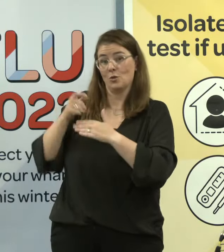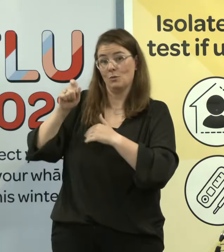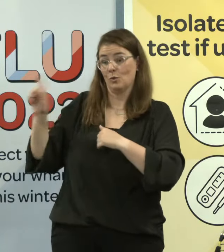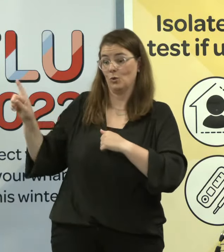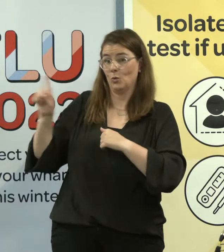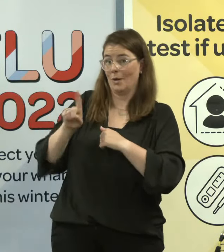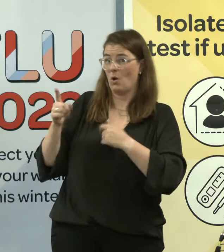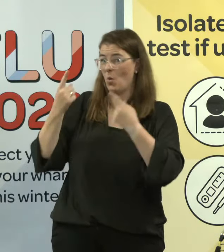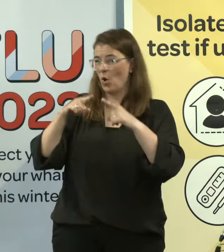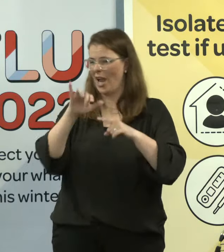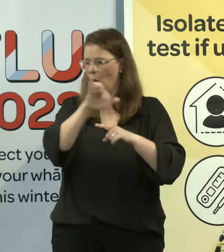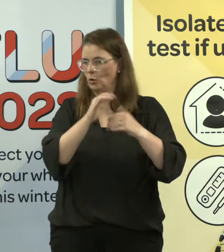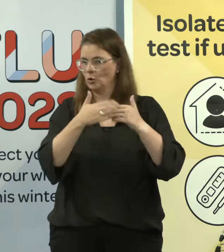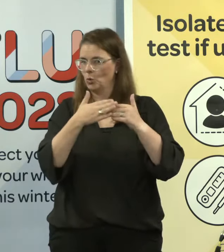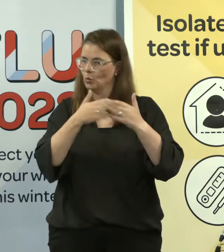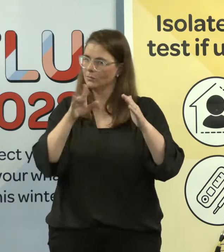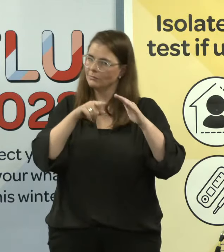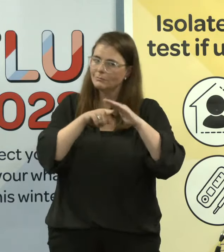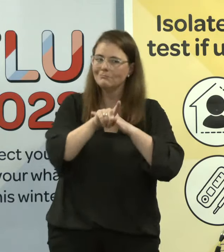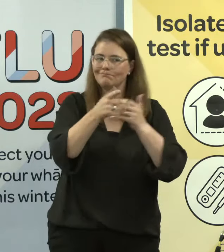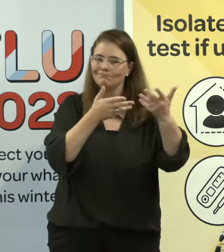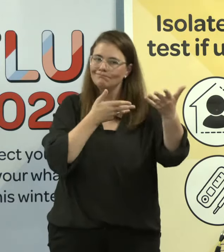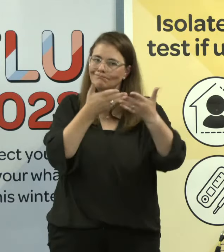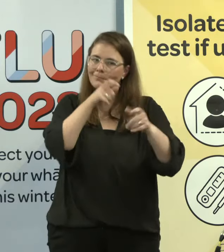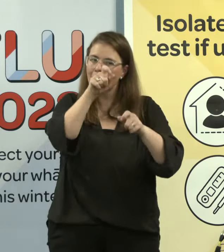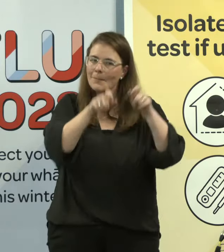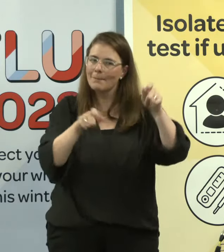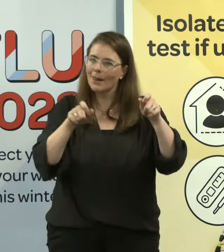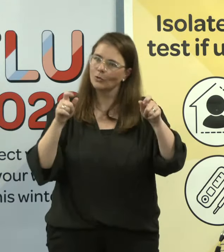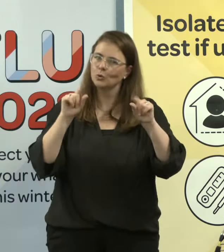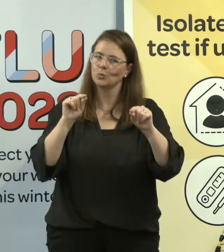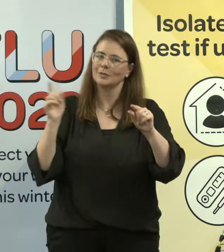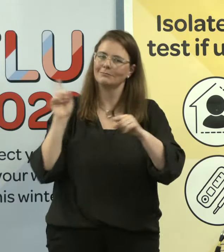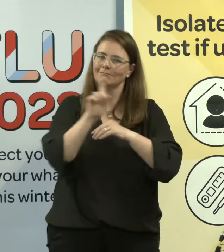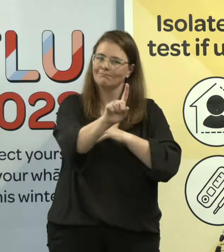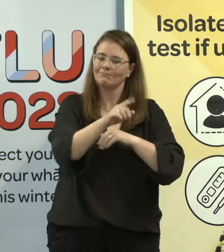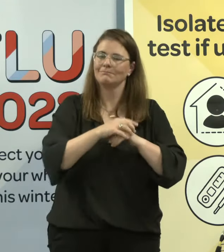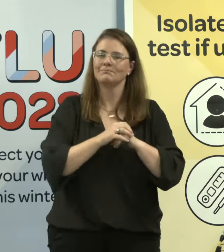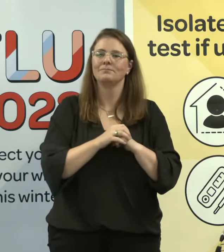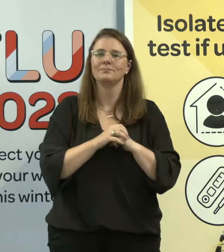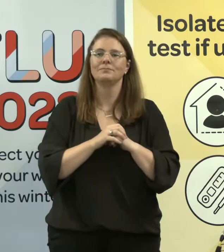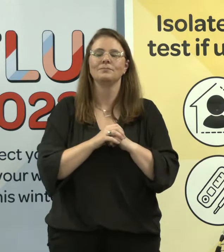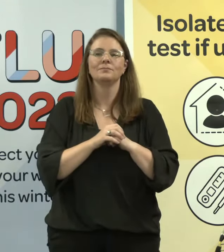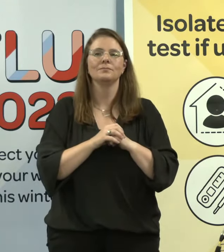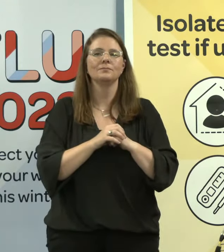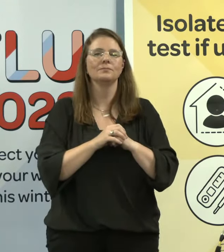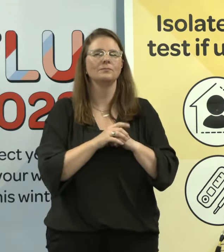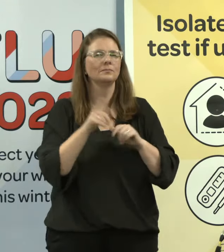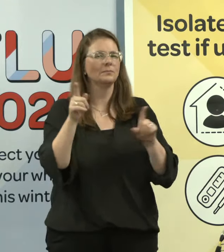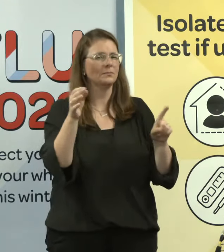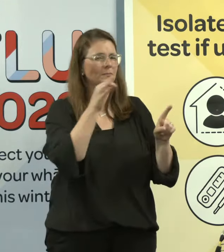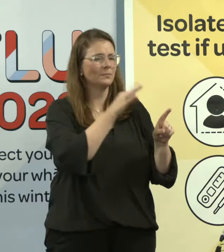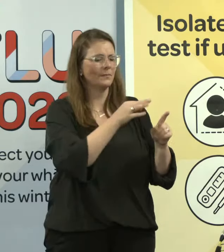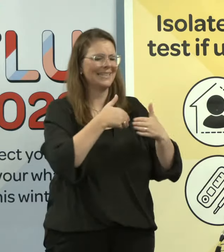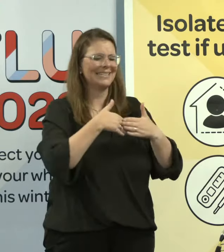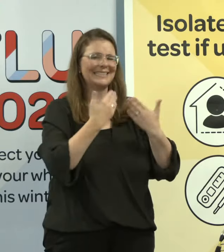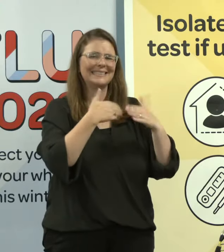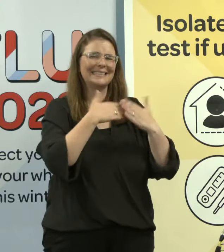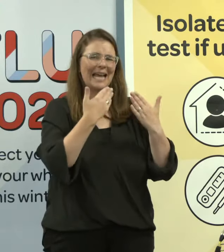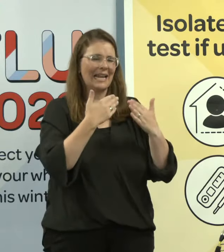whakatuwhera tatau ki te whai i